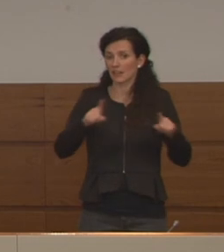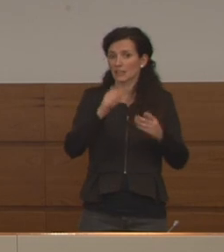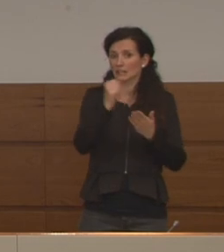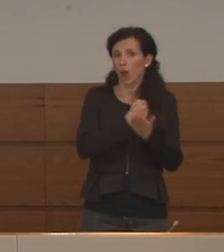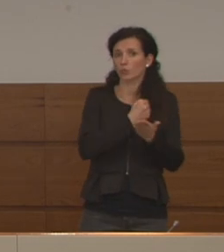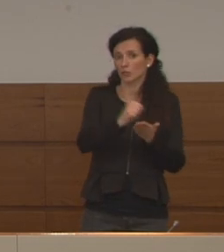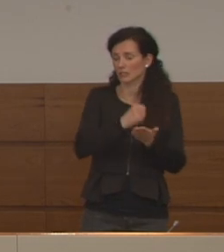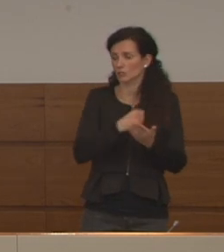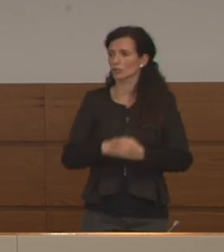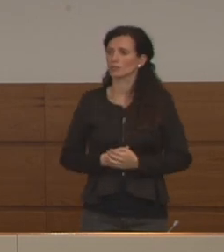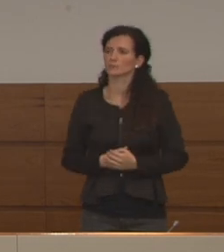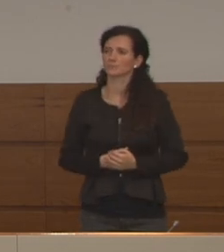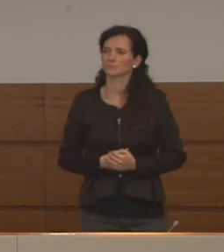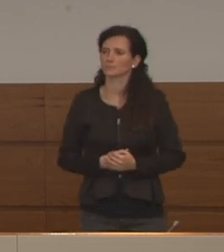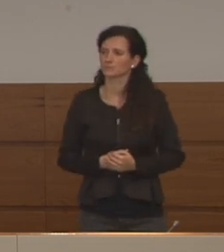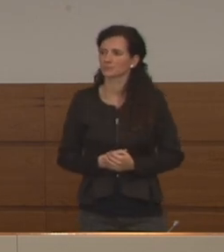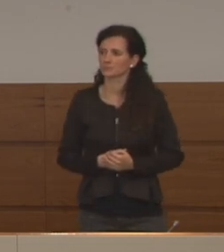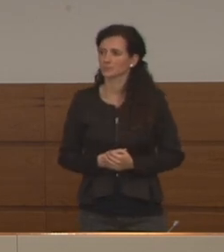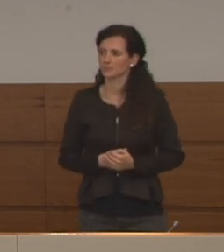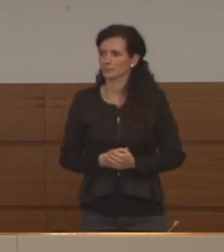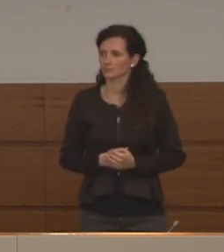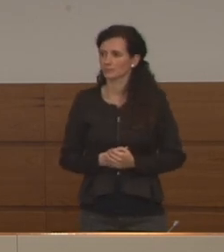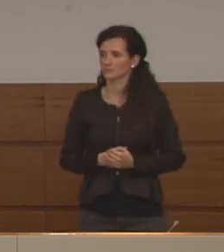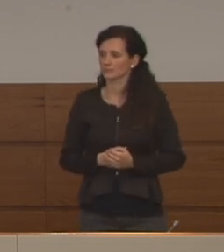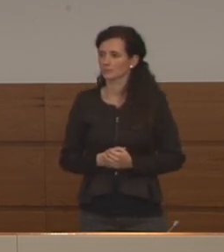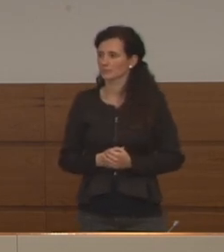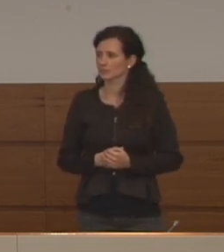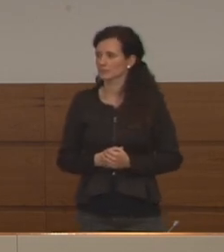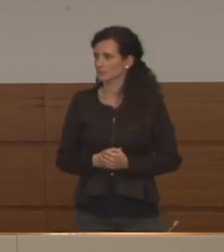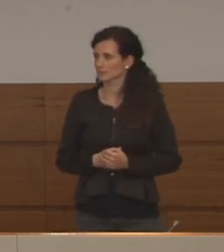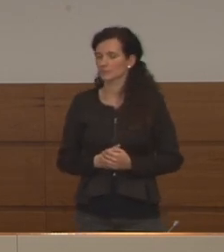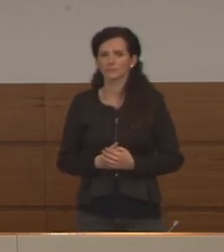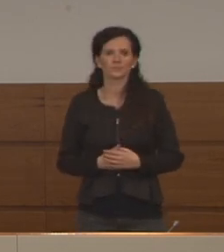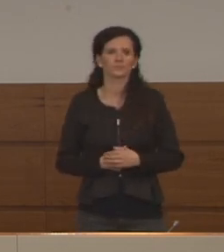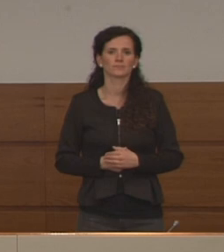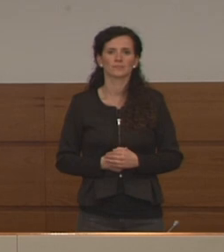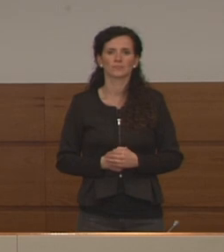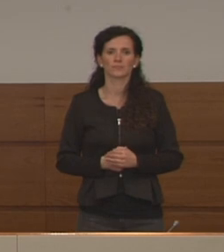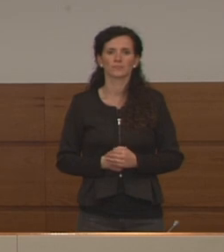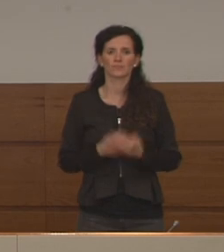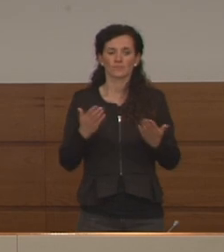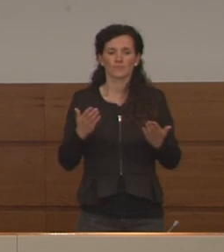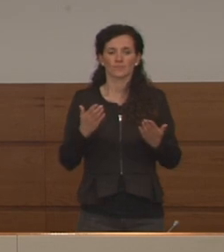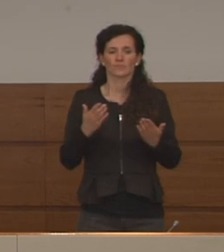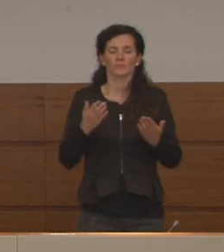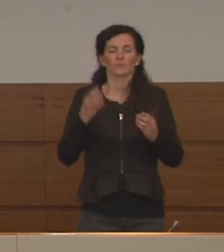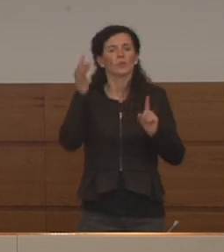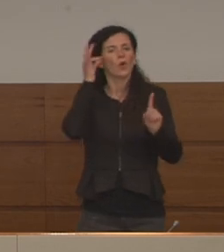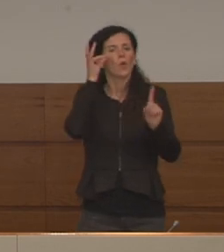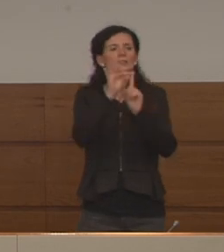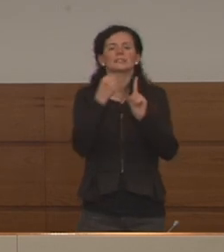Il tentativo è di avere un unico test, in modo tale di garantire